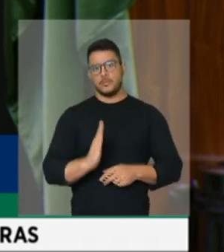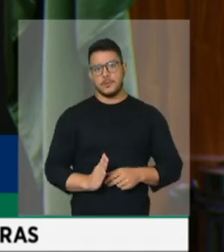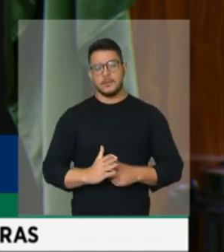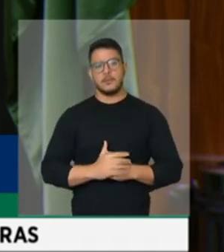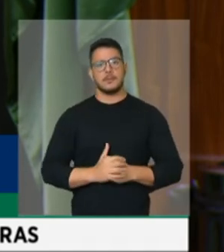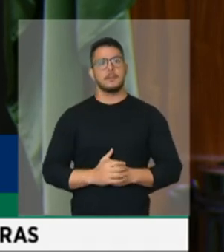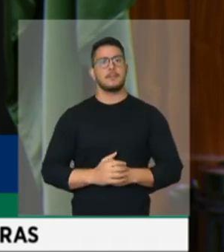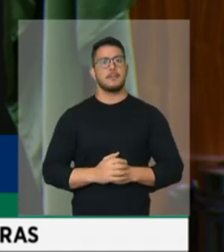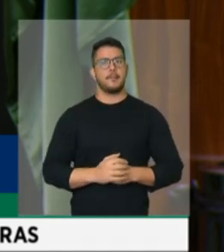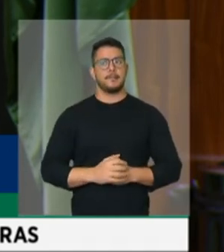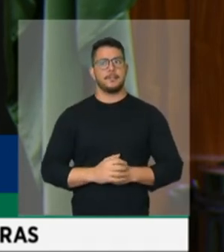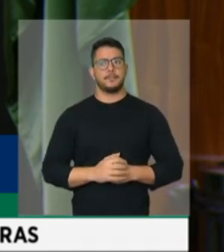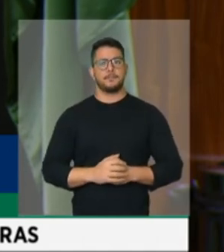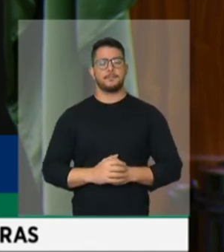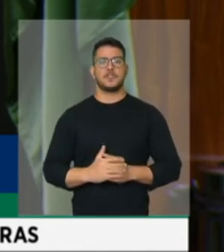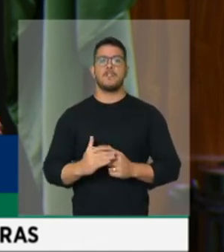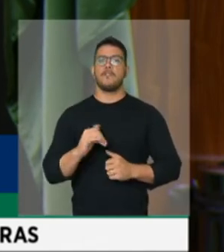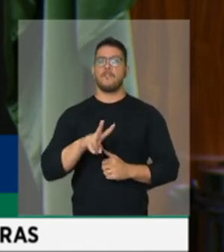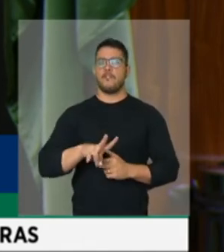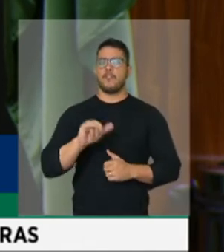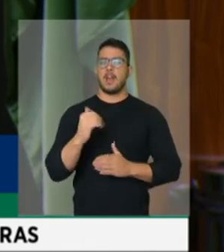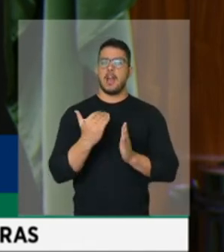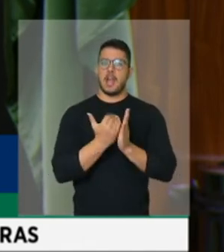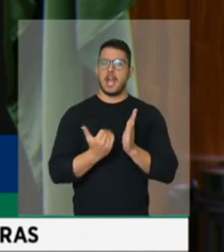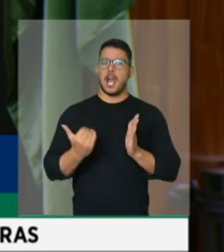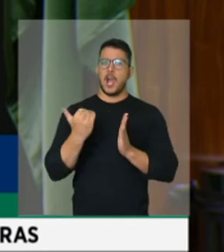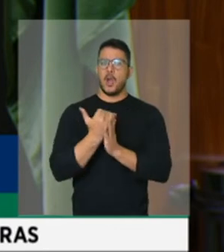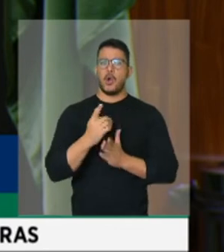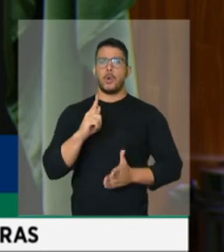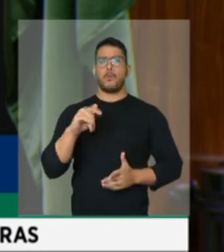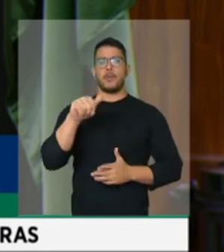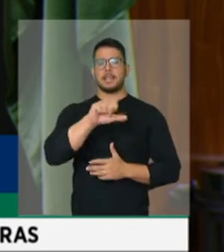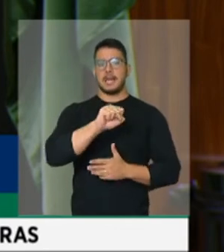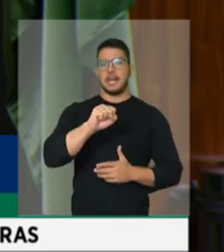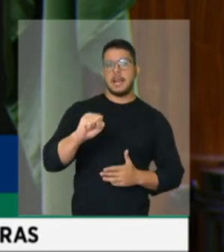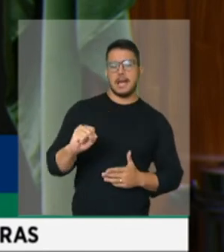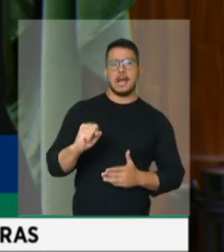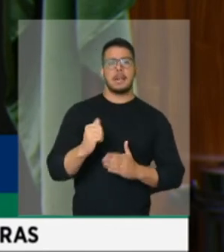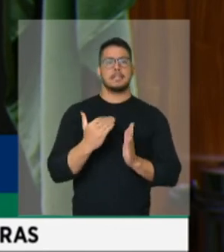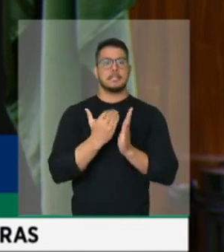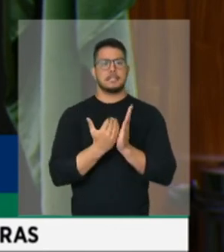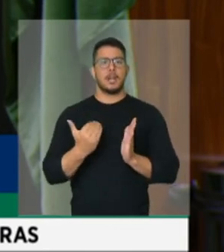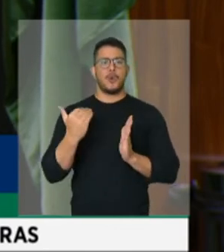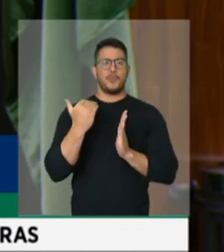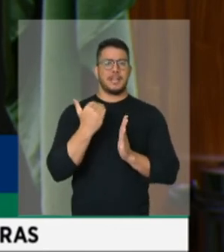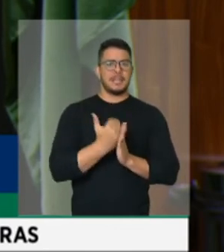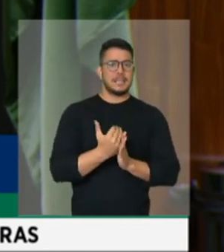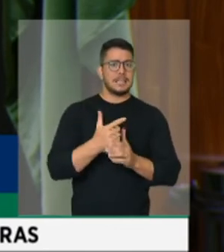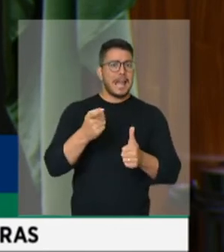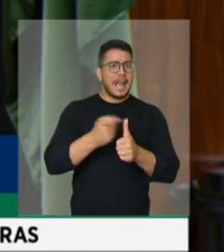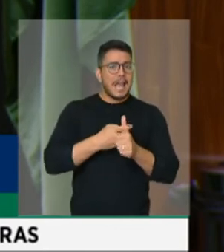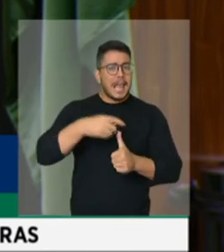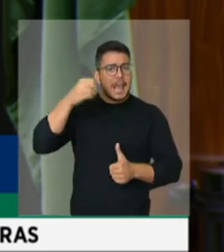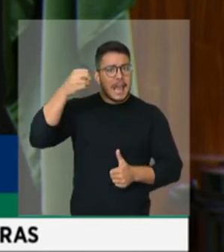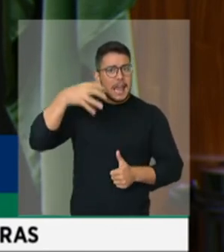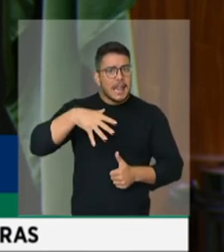BRINCANDO COM ESSAS OPERAÇÕES FRAUDULENTAS. AUMENTAR PREÇO DO GÁS COMO TÁ ACONTECENDO, AUMENTAR O PREÇO AGORA DA CONTA DE ENERGIA ELÉTRICA PRA